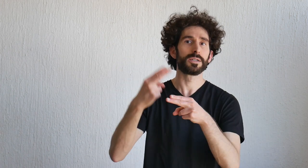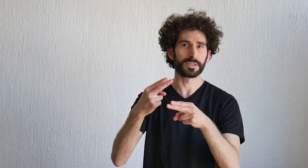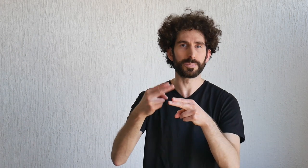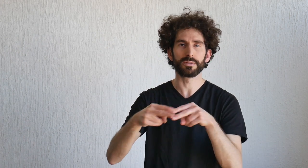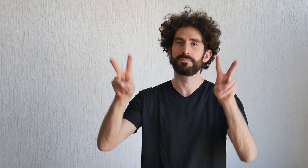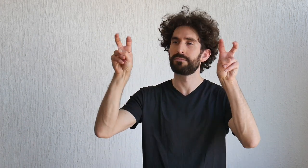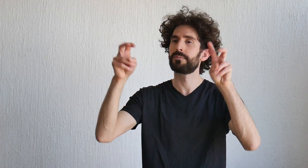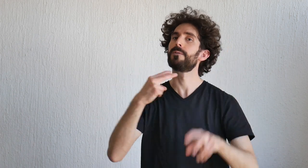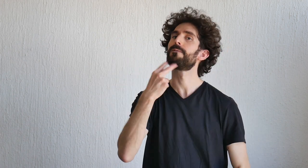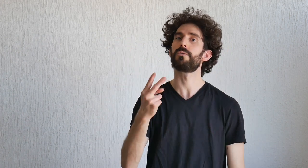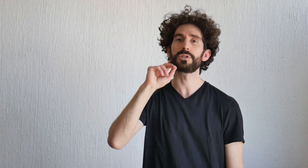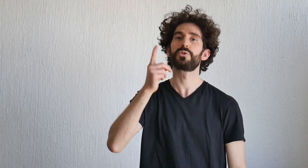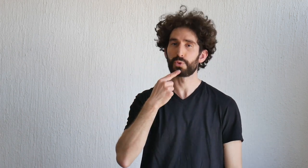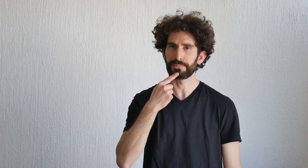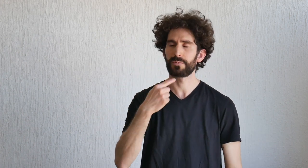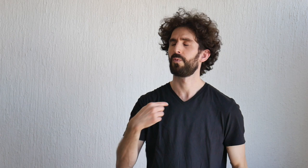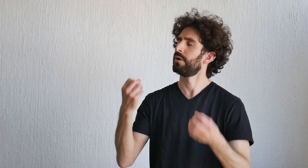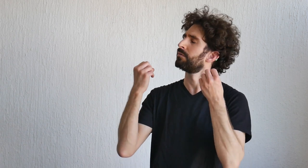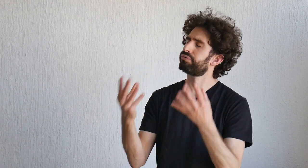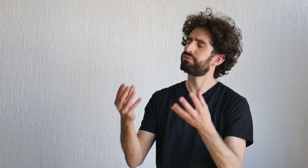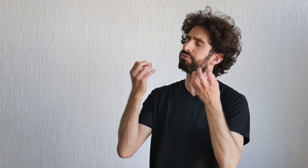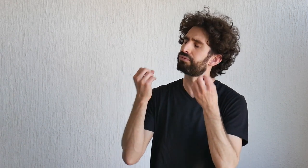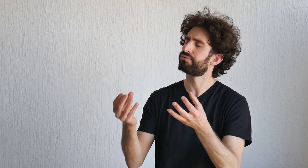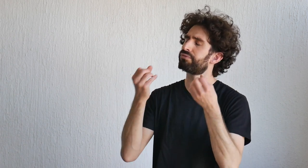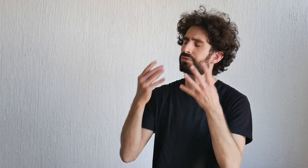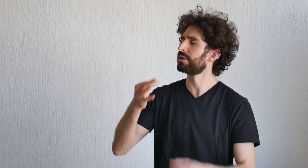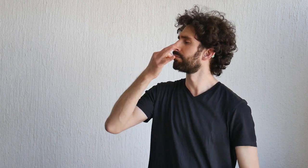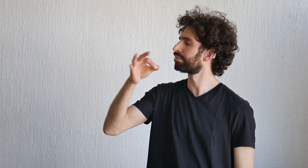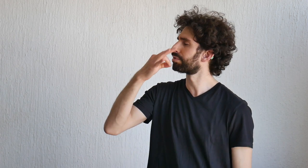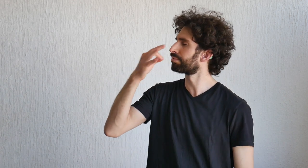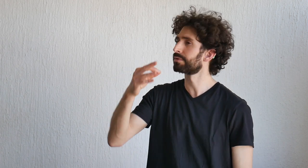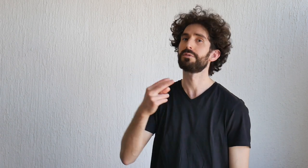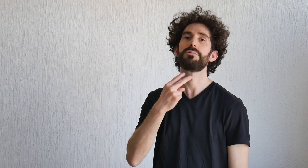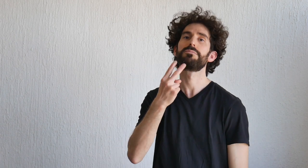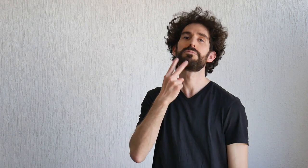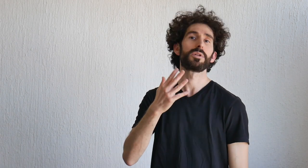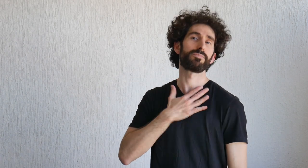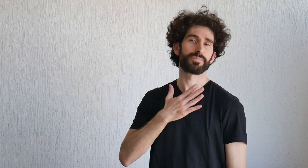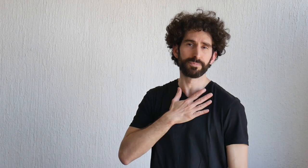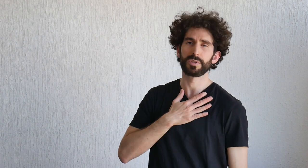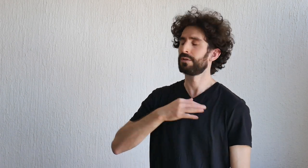Ca s'appelle une "voix de sourd". Moi, souvent quand je parle avec mon accent...